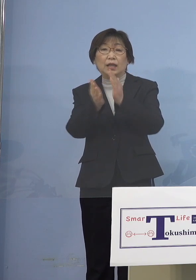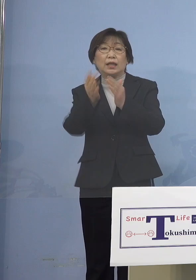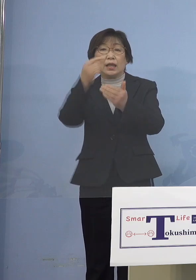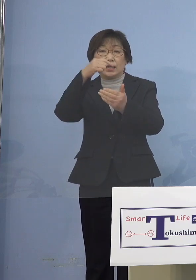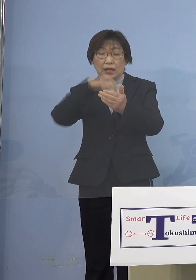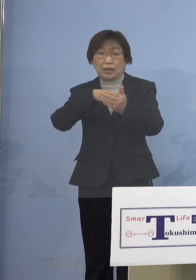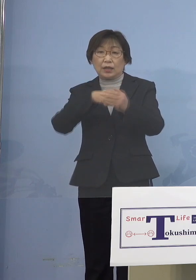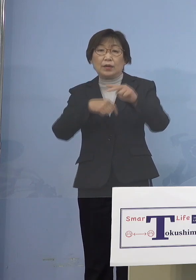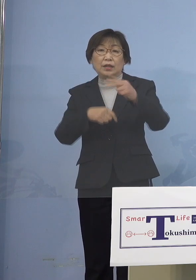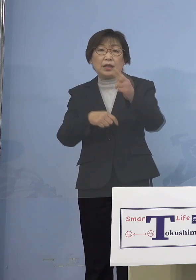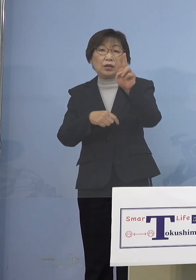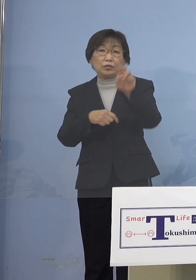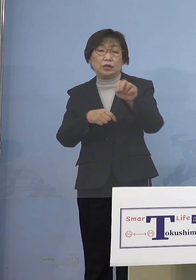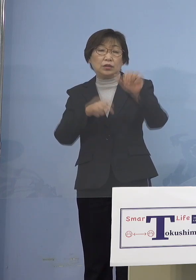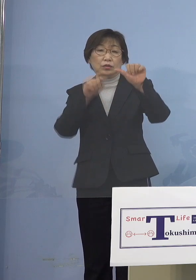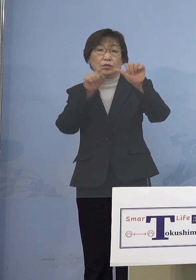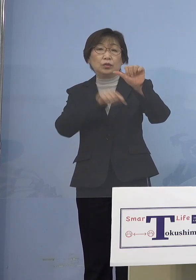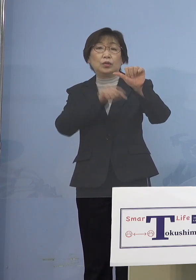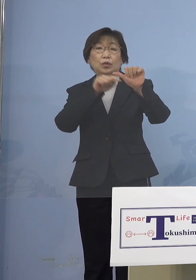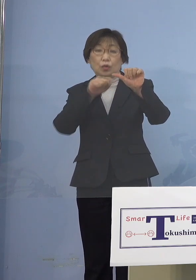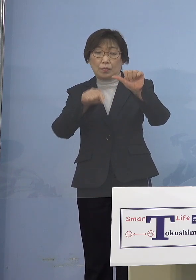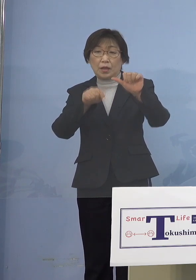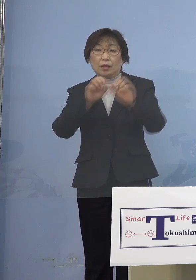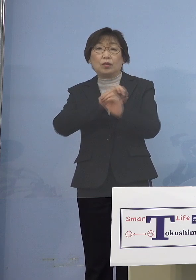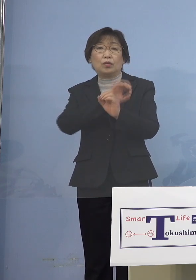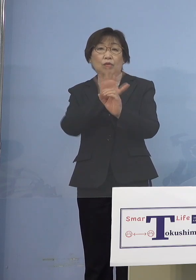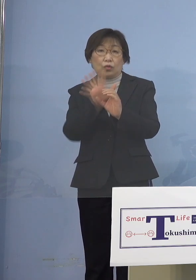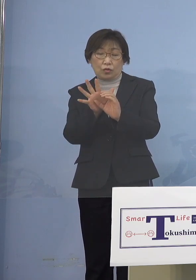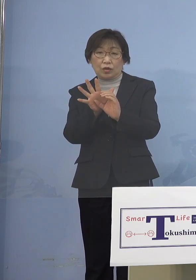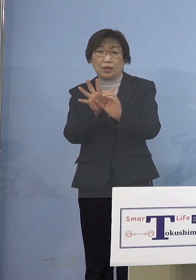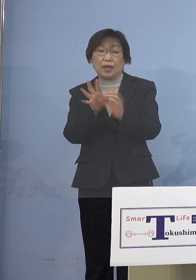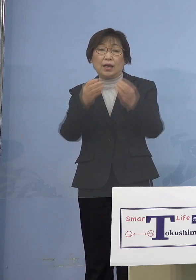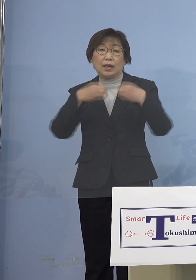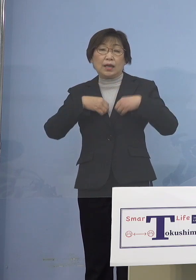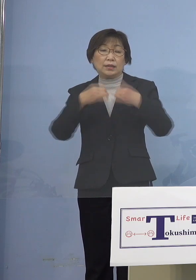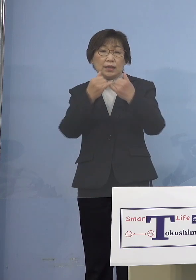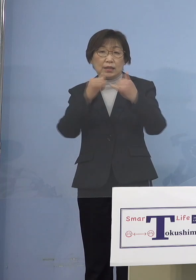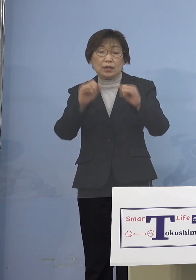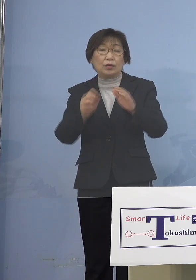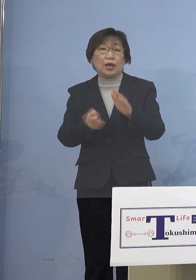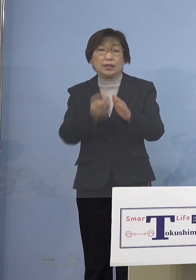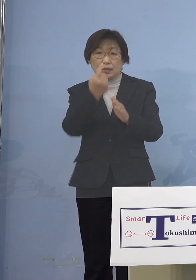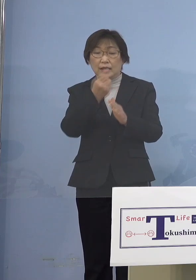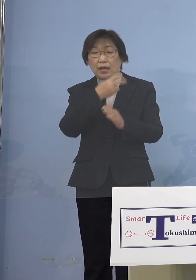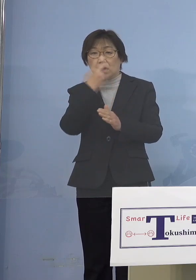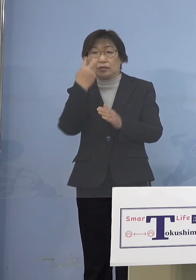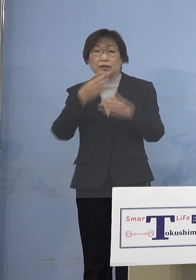225名の新型コロナウイルス 感染者の発生が確認されました